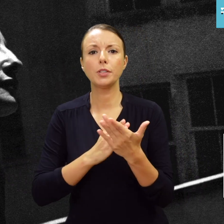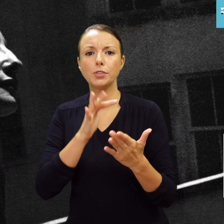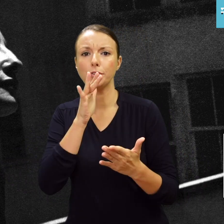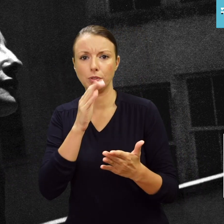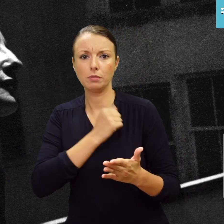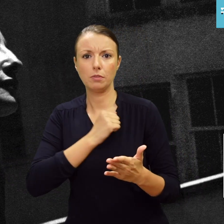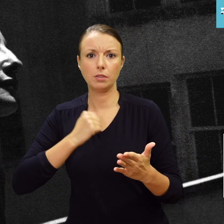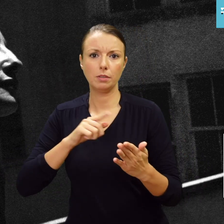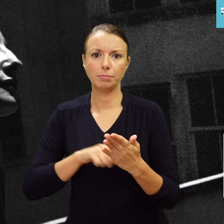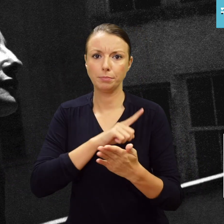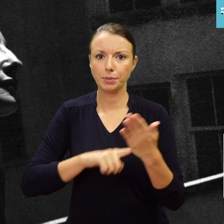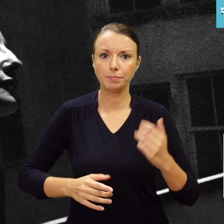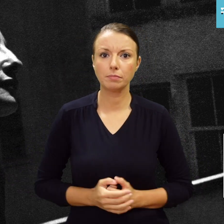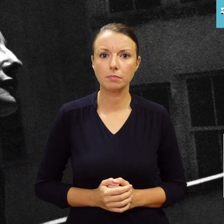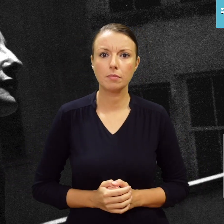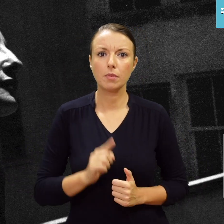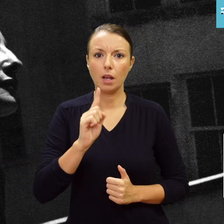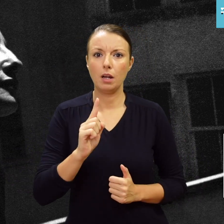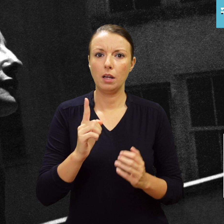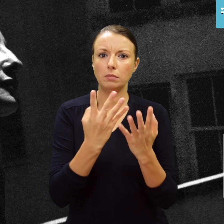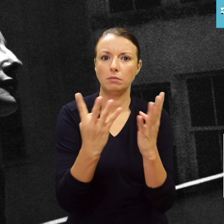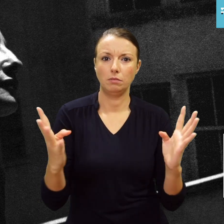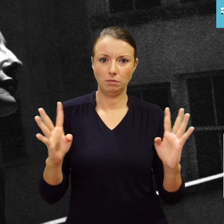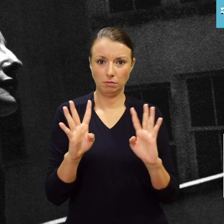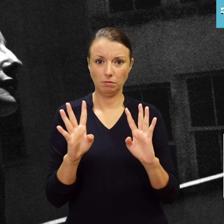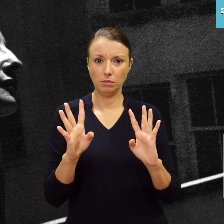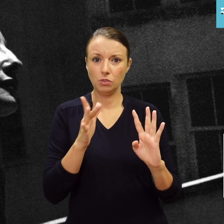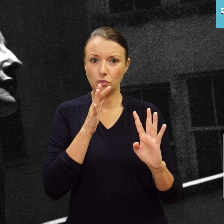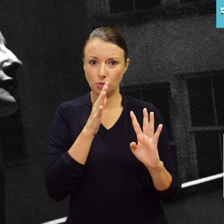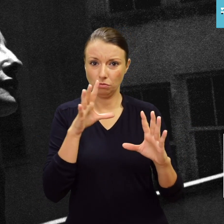Jednak w gruzach getta nadal ukrywali się ludzie.